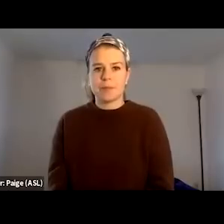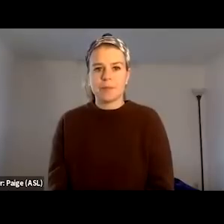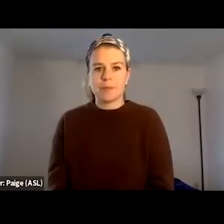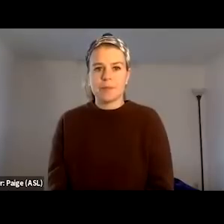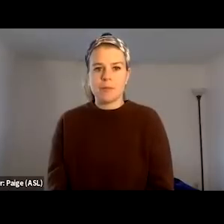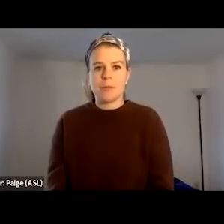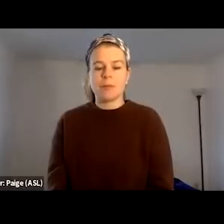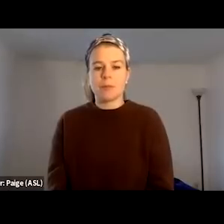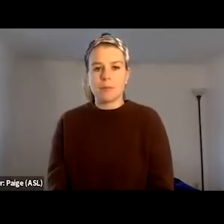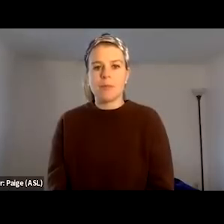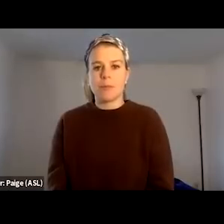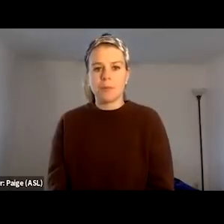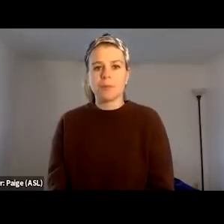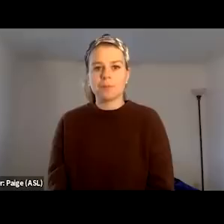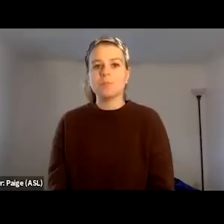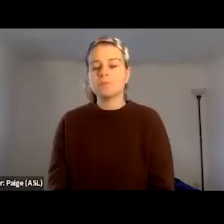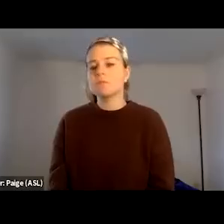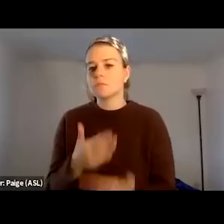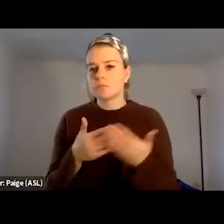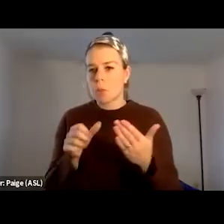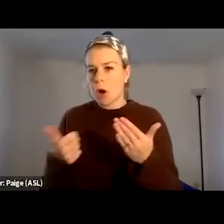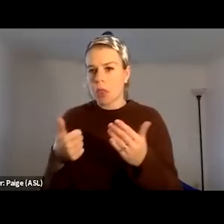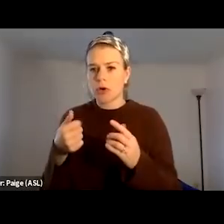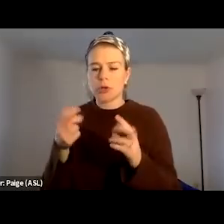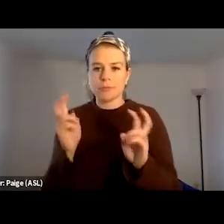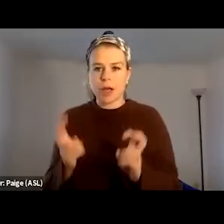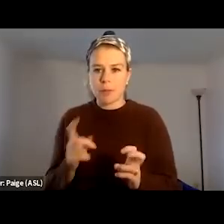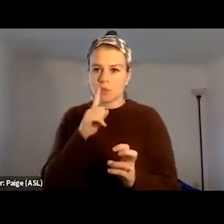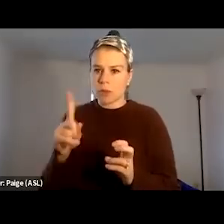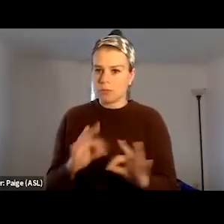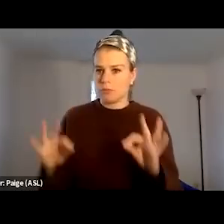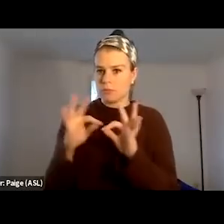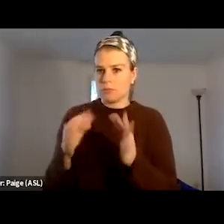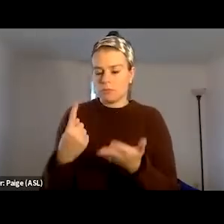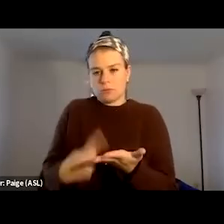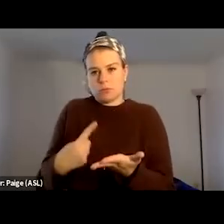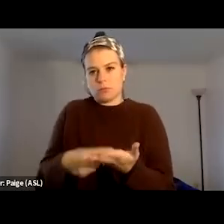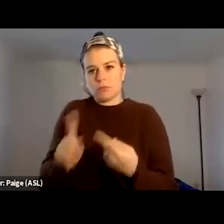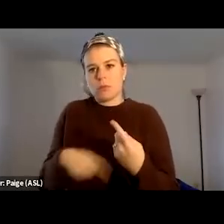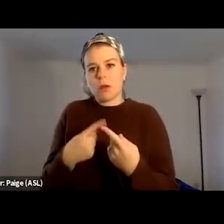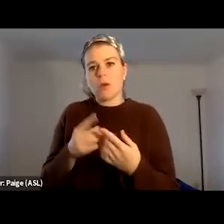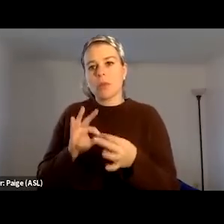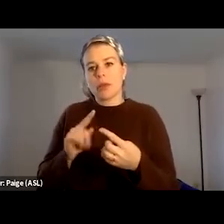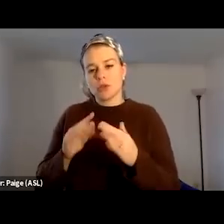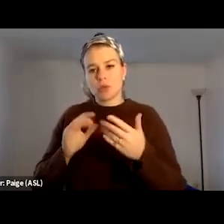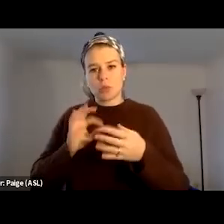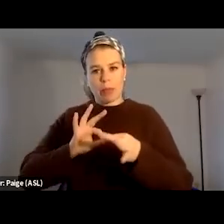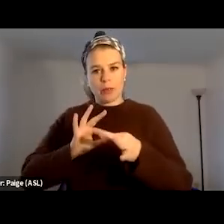Hay un par de otras áreas que creo que son muy relevantes para el tema de hoy que quería discutir en términos de relaciones vinculadas a la vivienda.